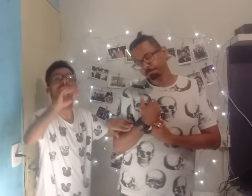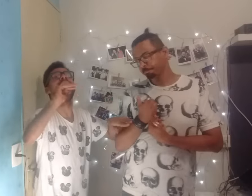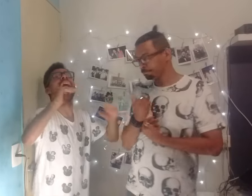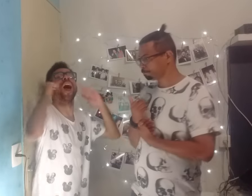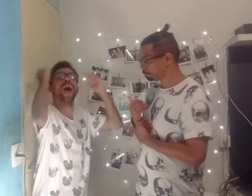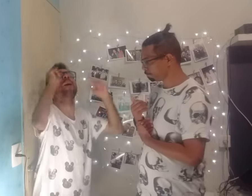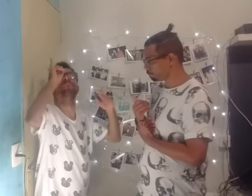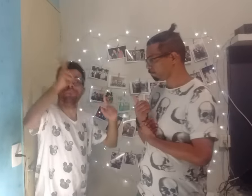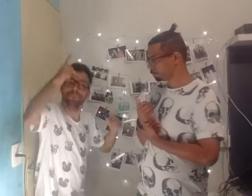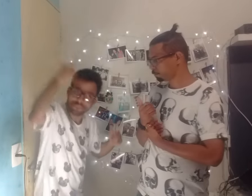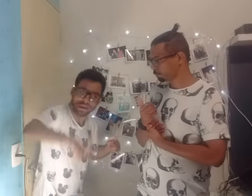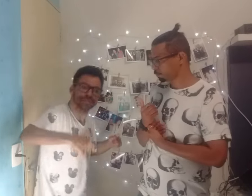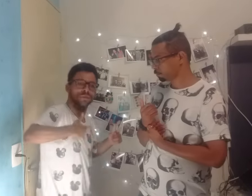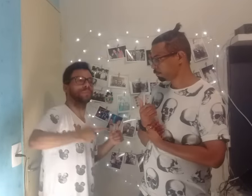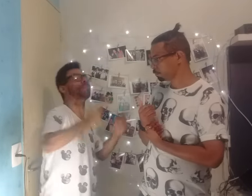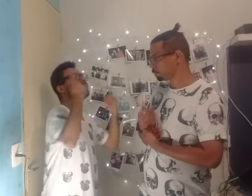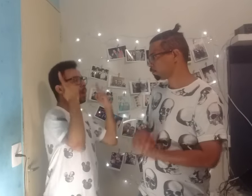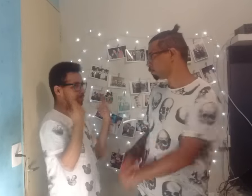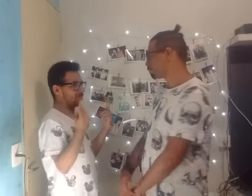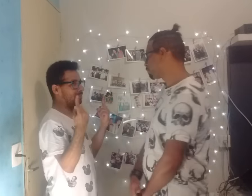é criança! depois sempre de novo adulto!